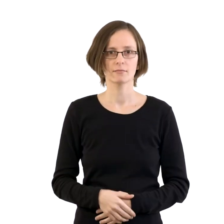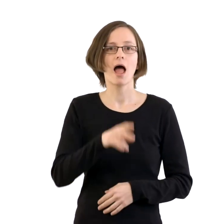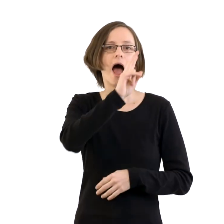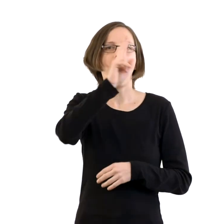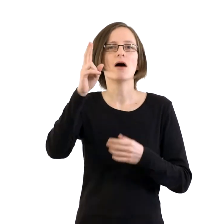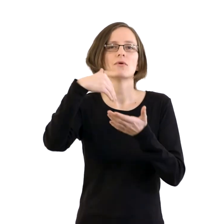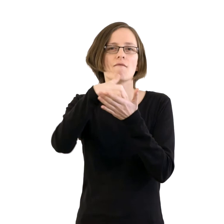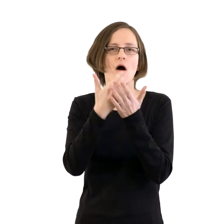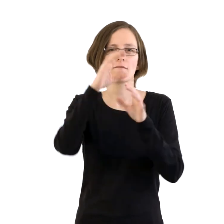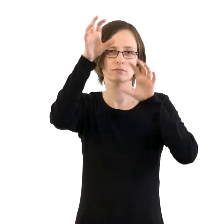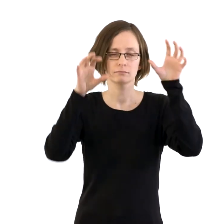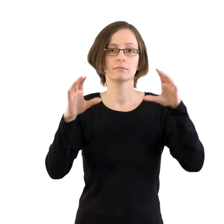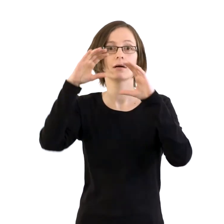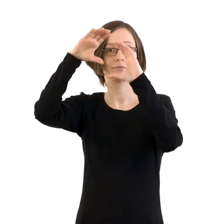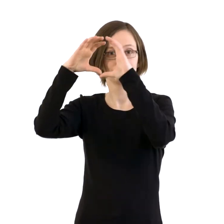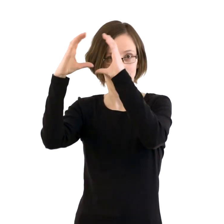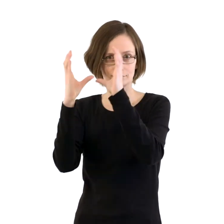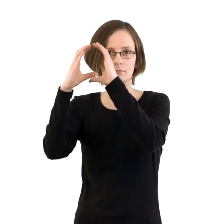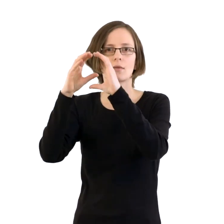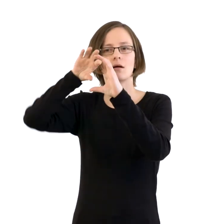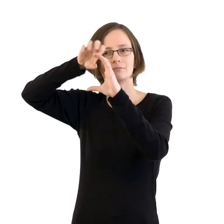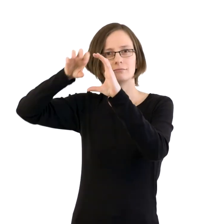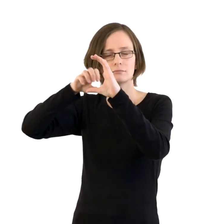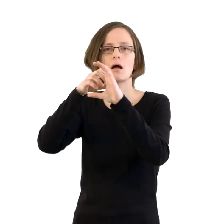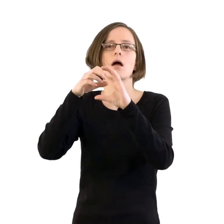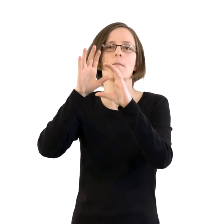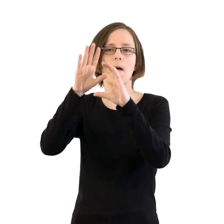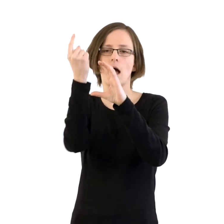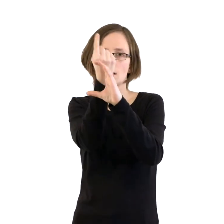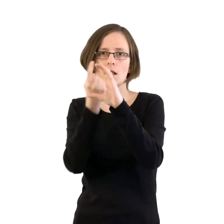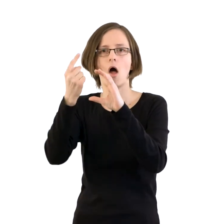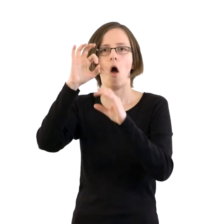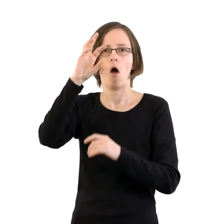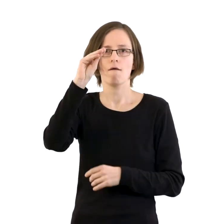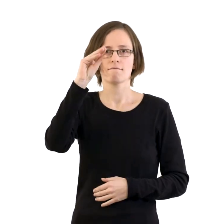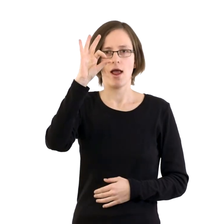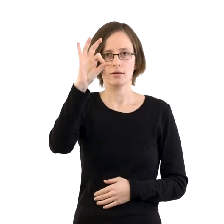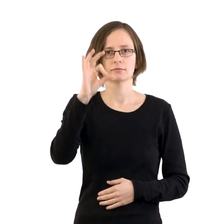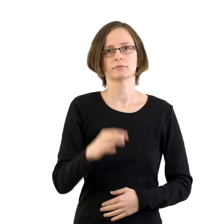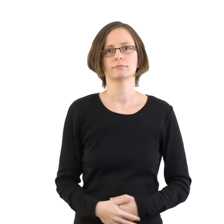Każde województwo jest podzielone na kilka subregionów, w każdym z nich funkcjonuje 1 OWES.